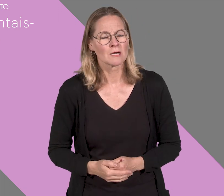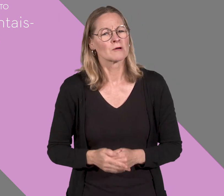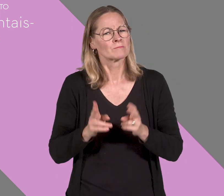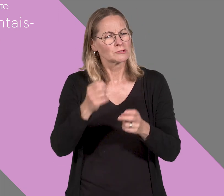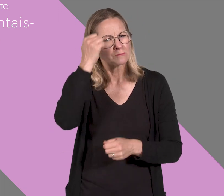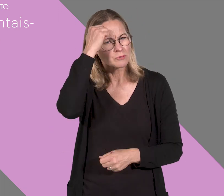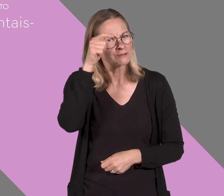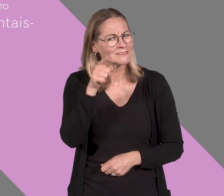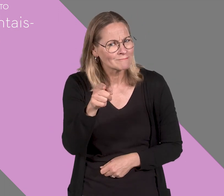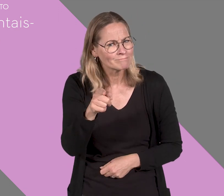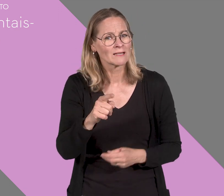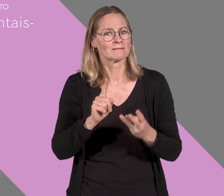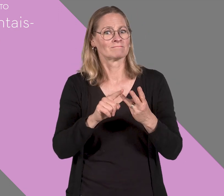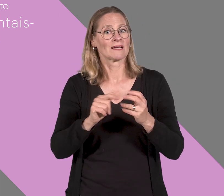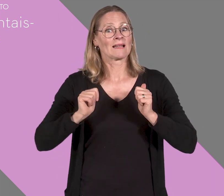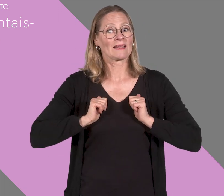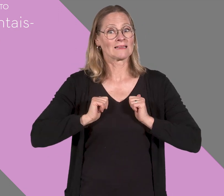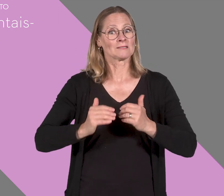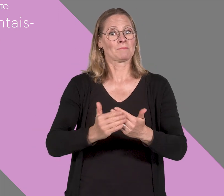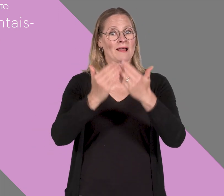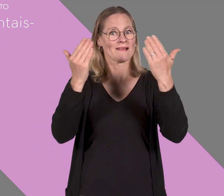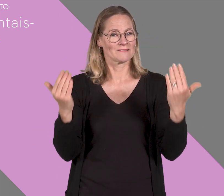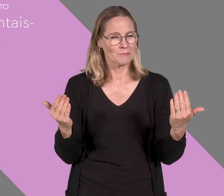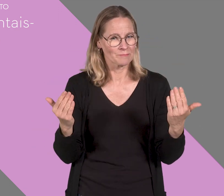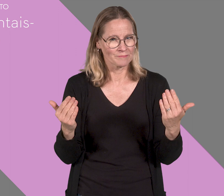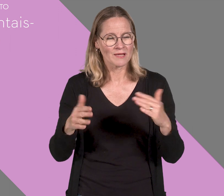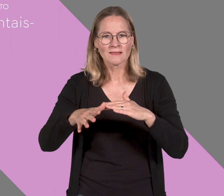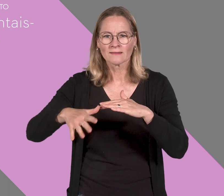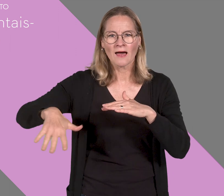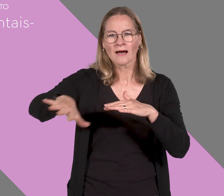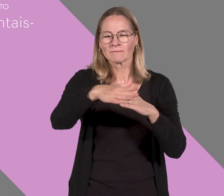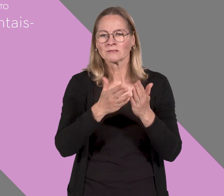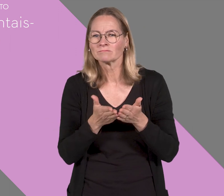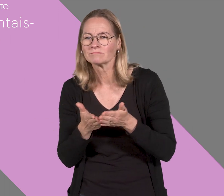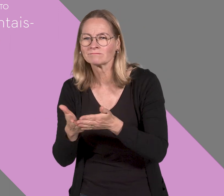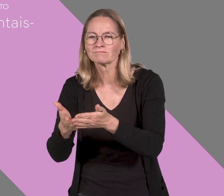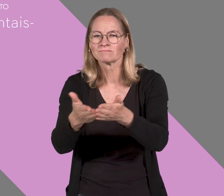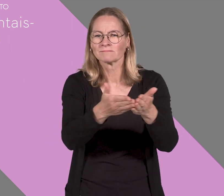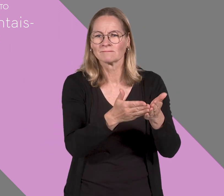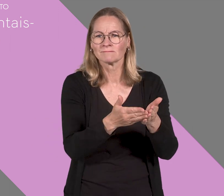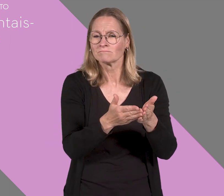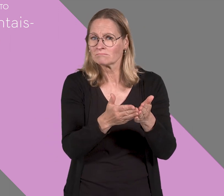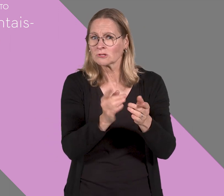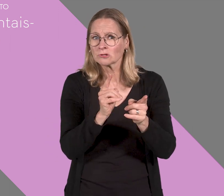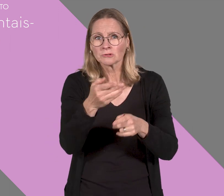Muista myös varata paikkasi retkipäivän järviristeilyyn -